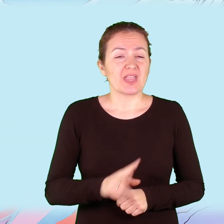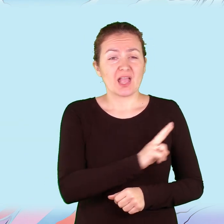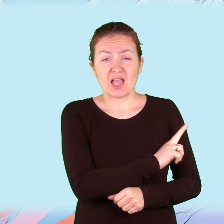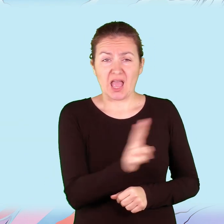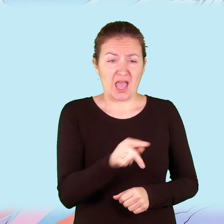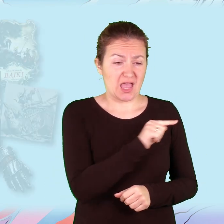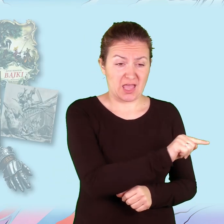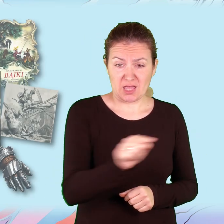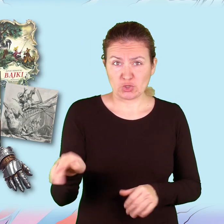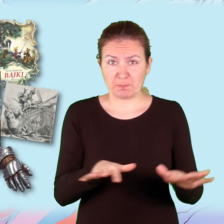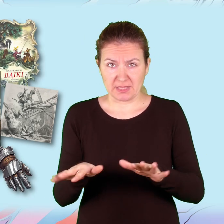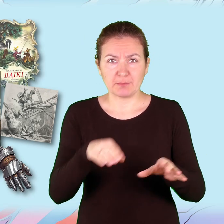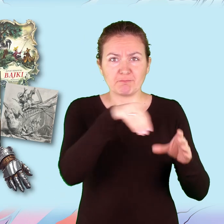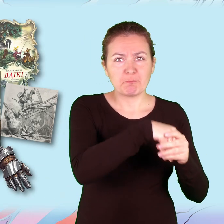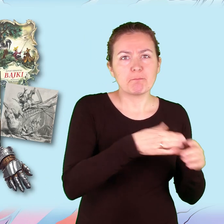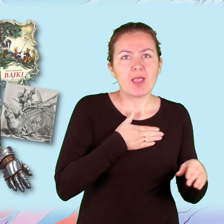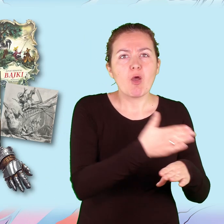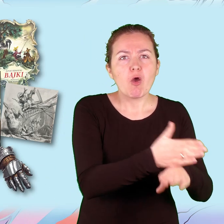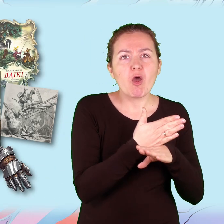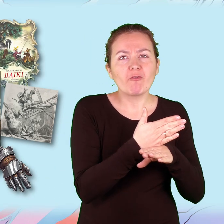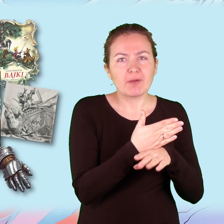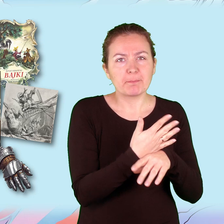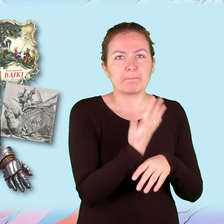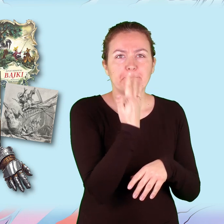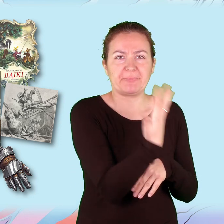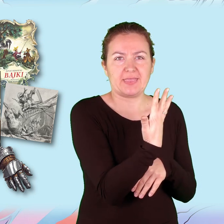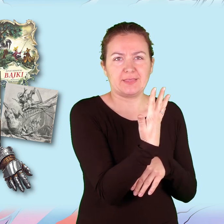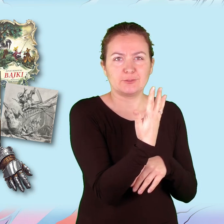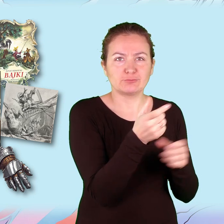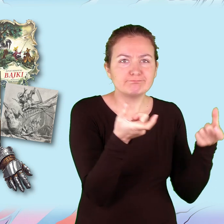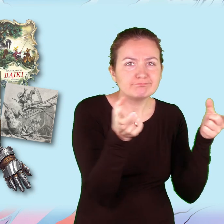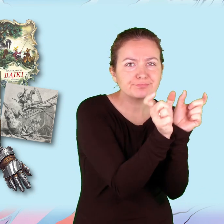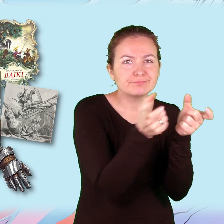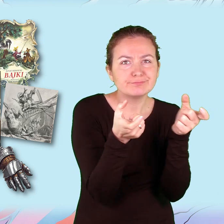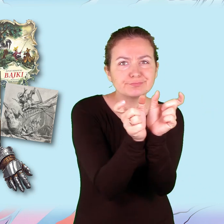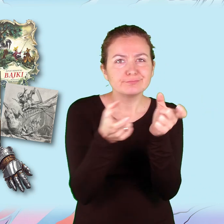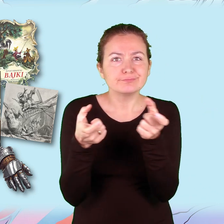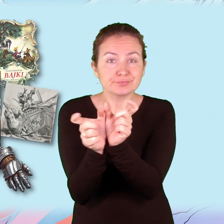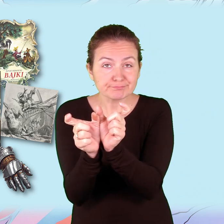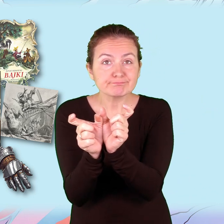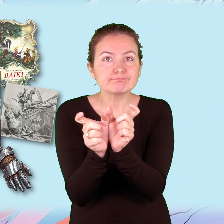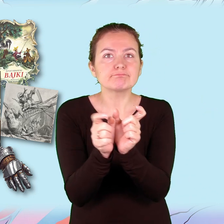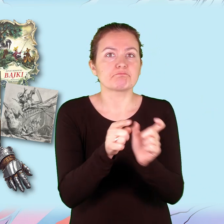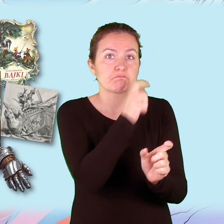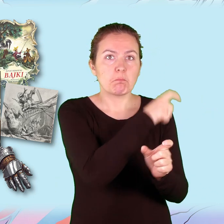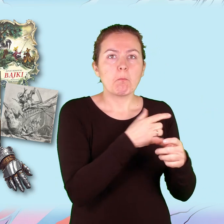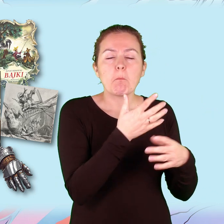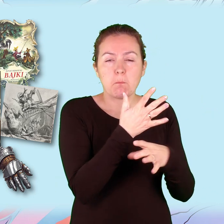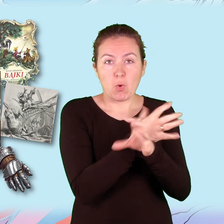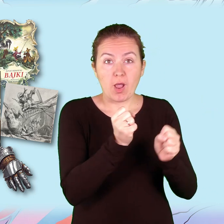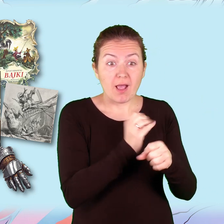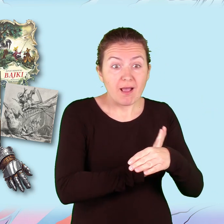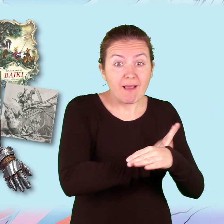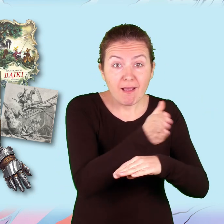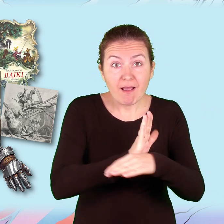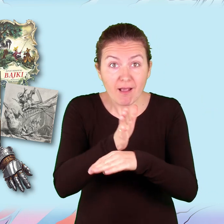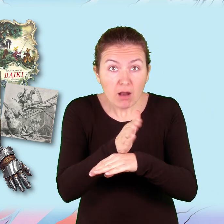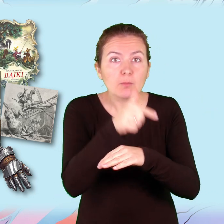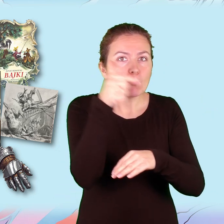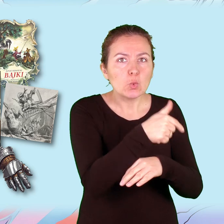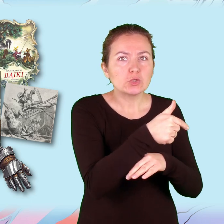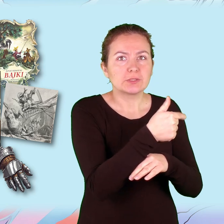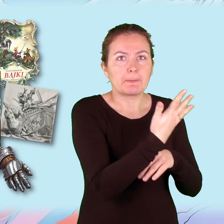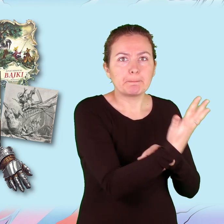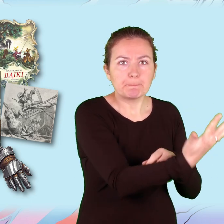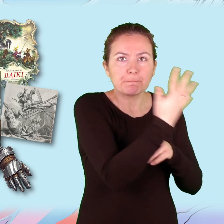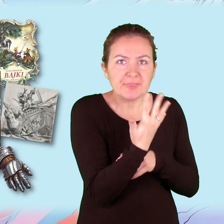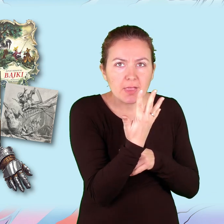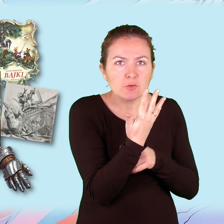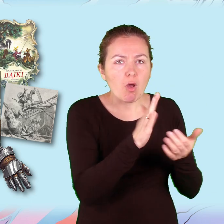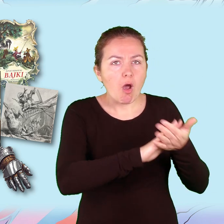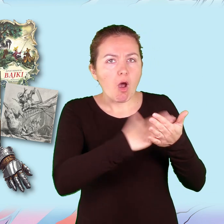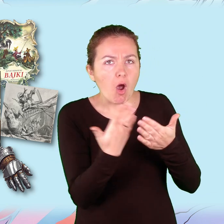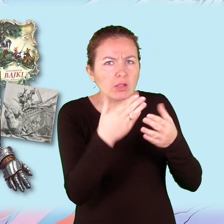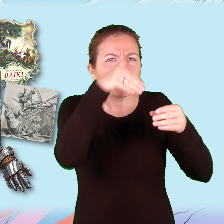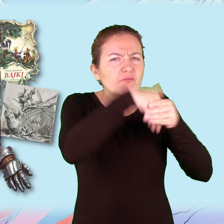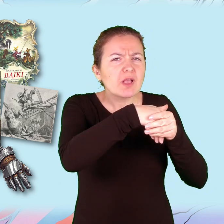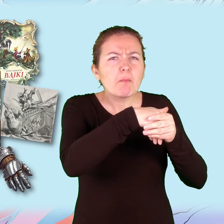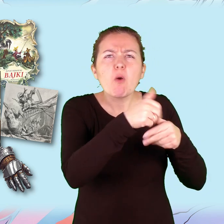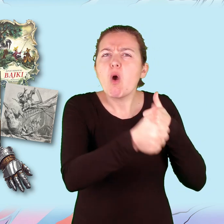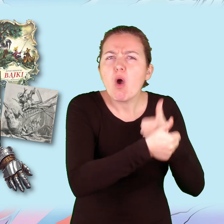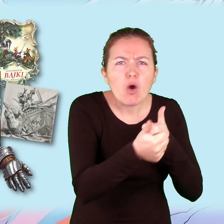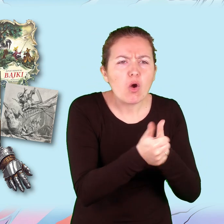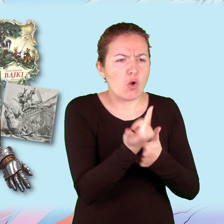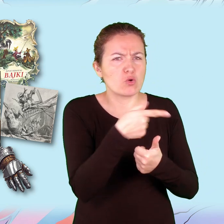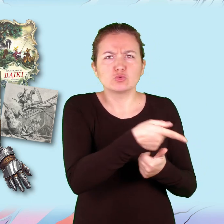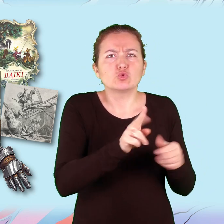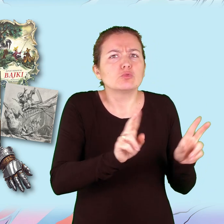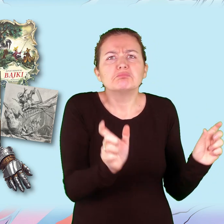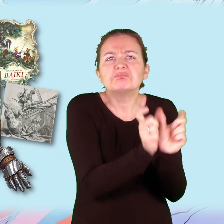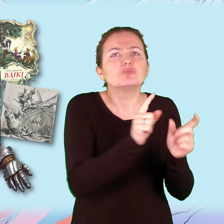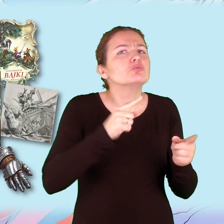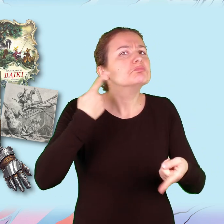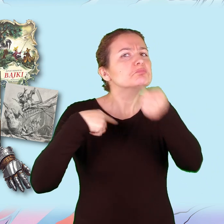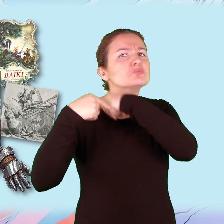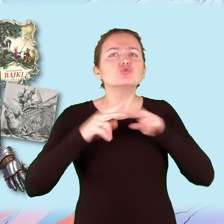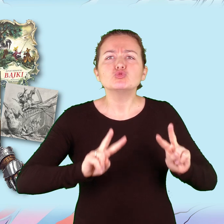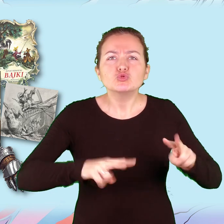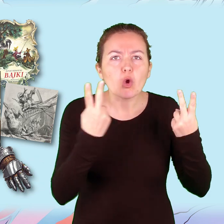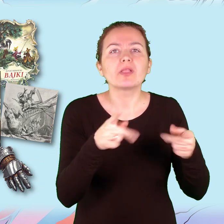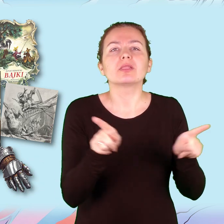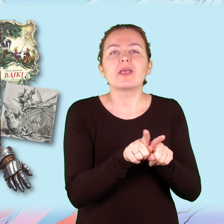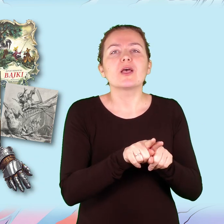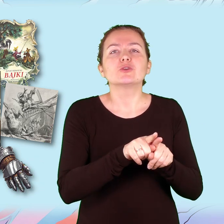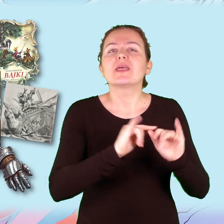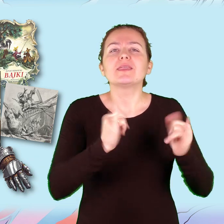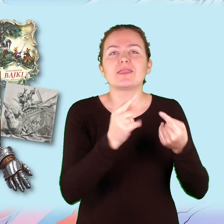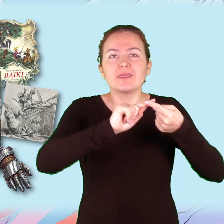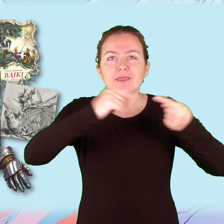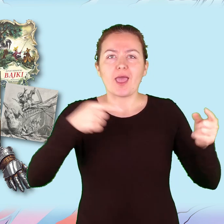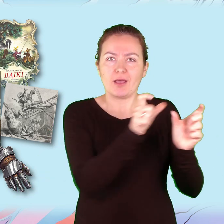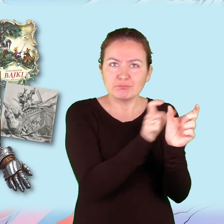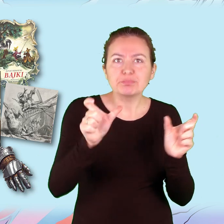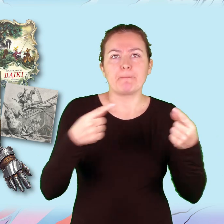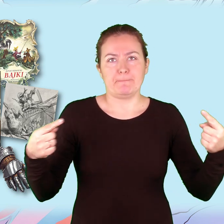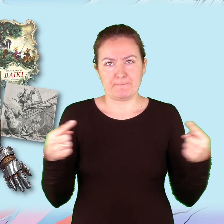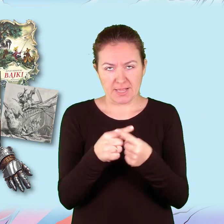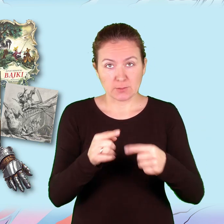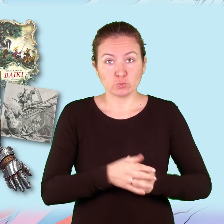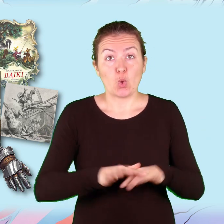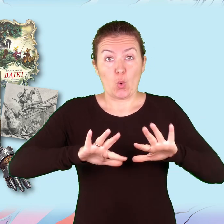W każdym z tych miejsc bohater poznaje 5 związków frazeologicznych – odkrywa ich znaczenie, pochodzenie oraz przykłady użycia.